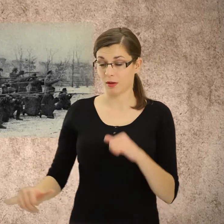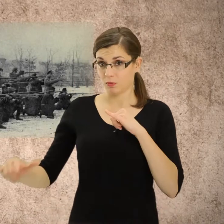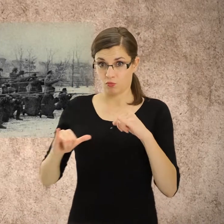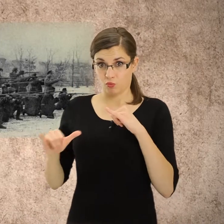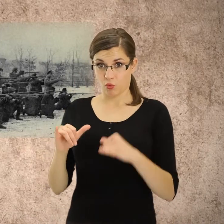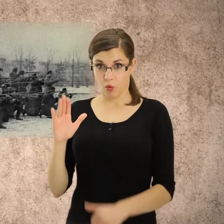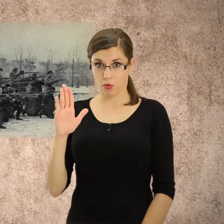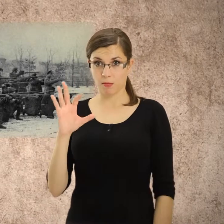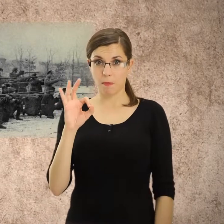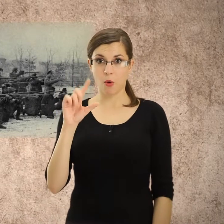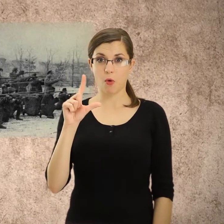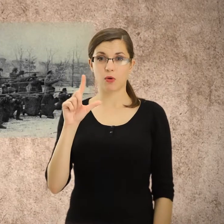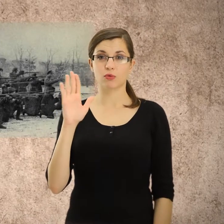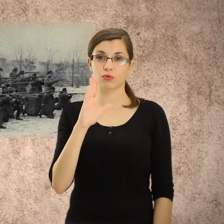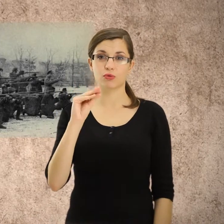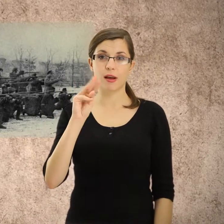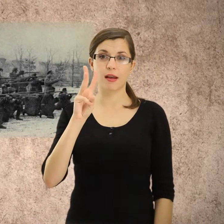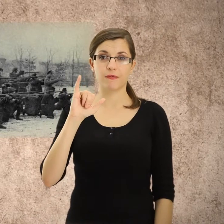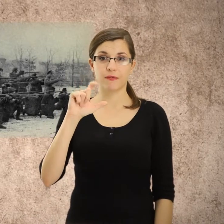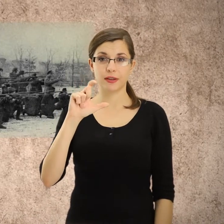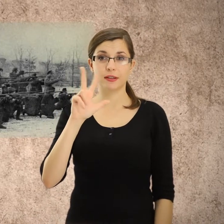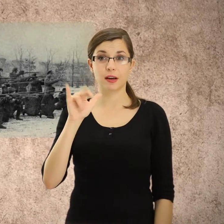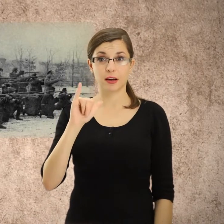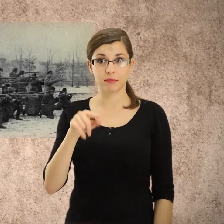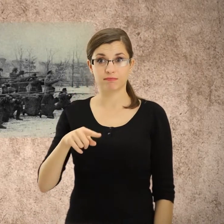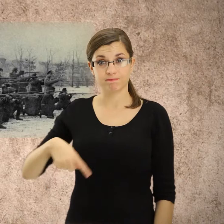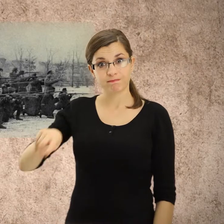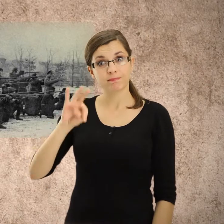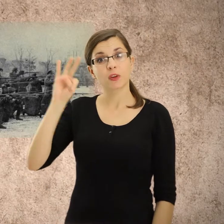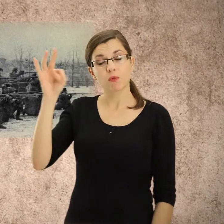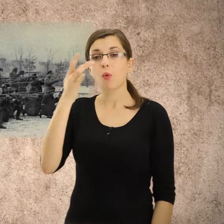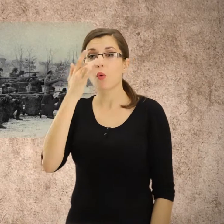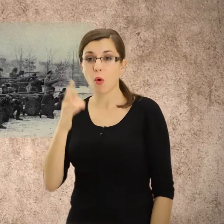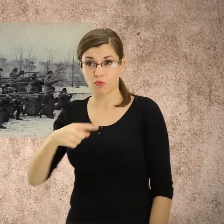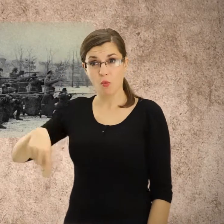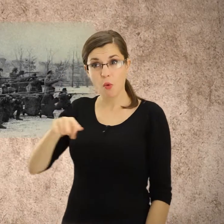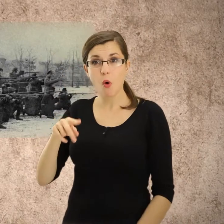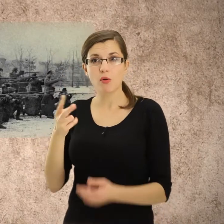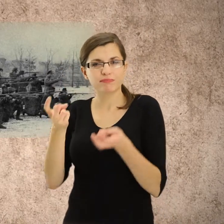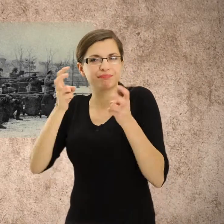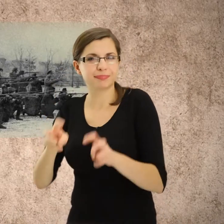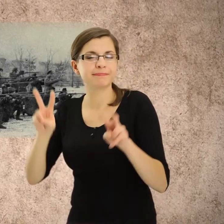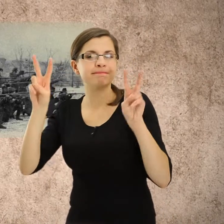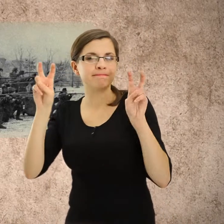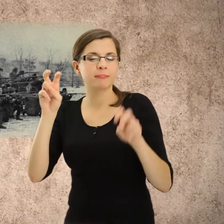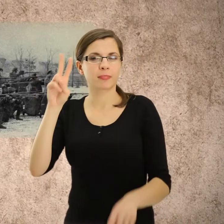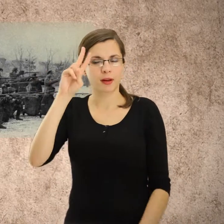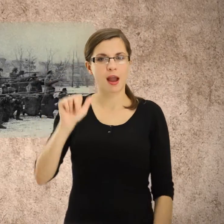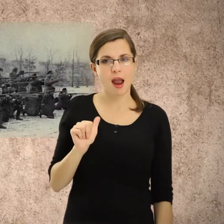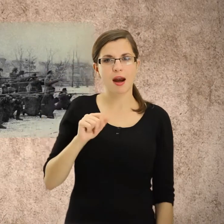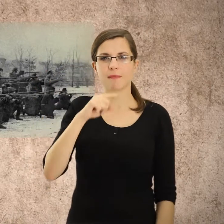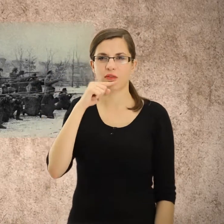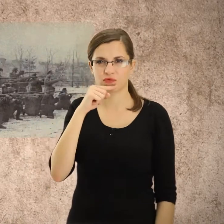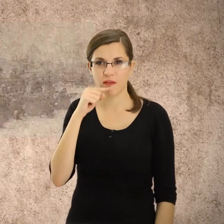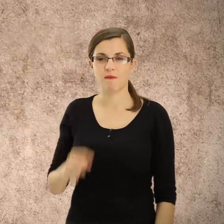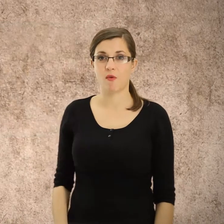Rząd bolszewicki stworzył Armię Czerwoną,